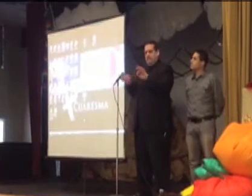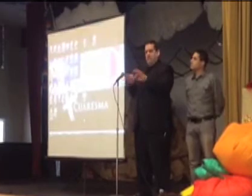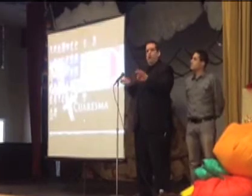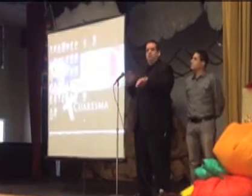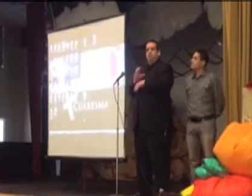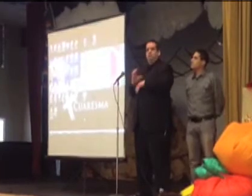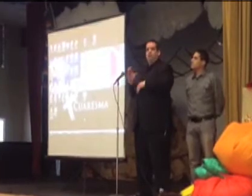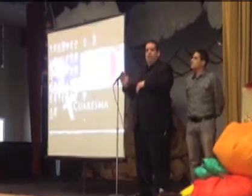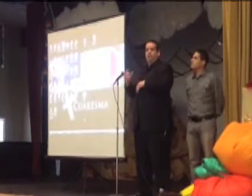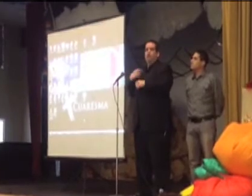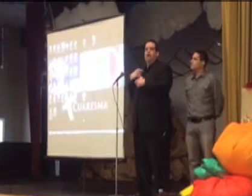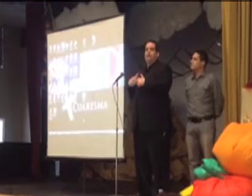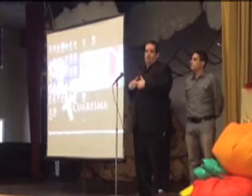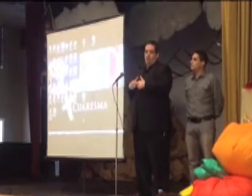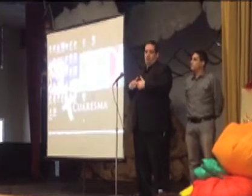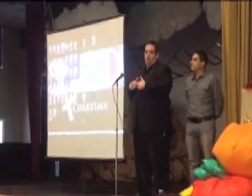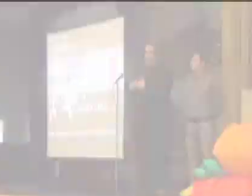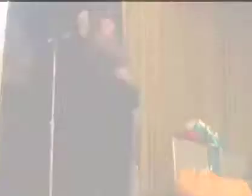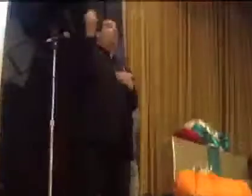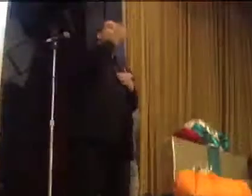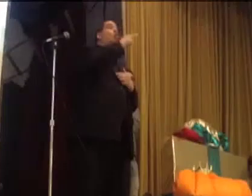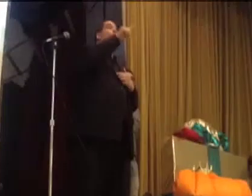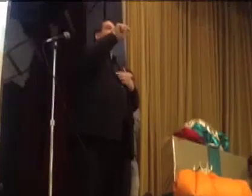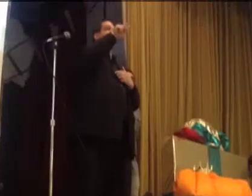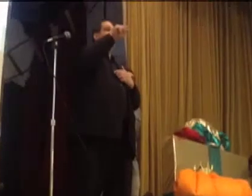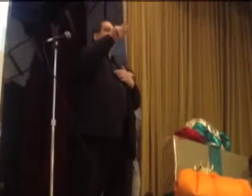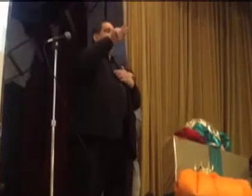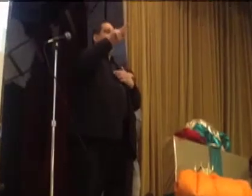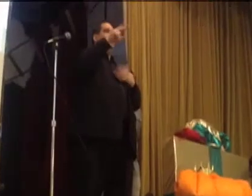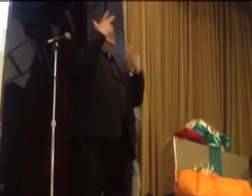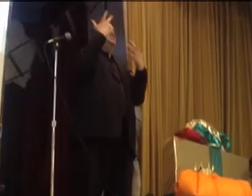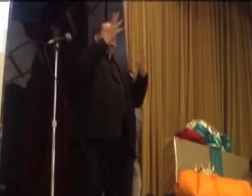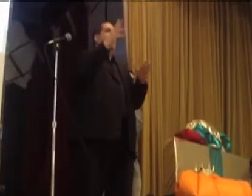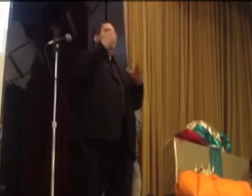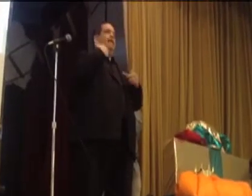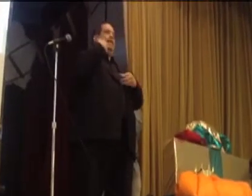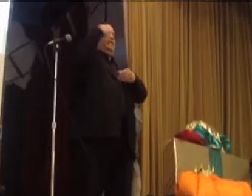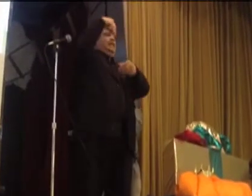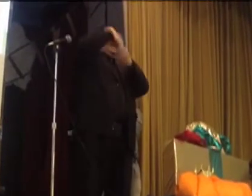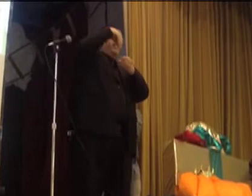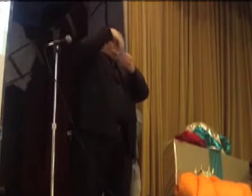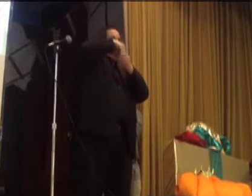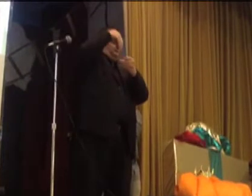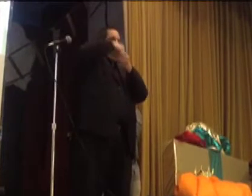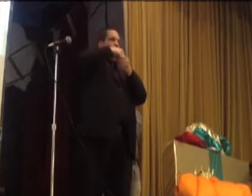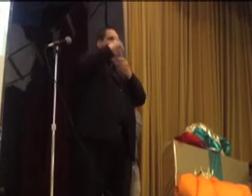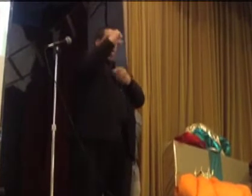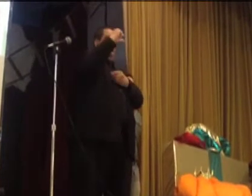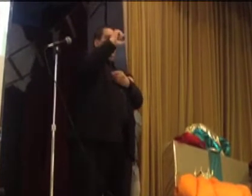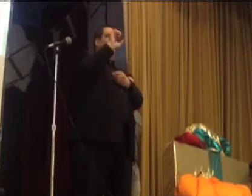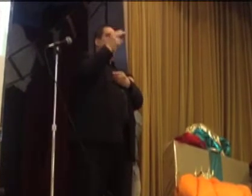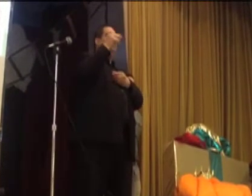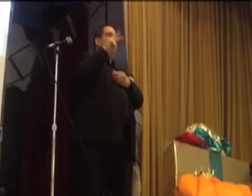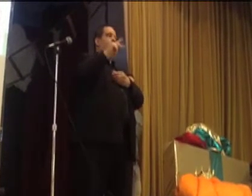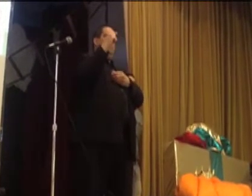Les ponen los captions en español. Todos los televisores ya tienen que tener adentro un chip.